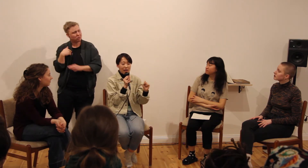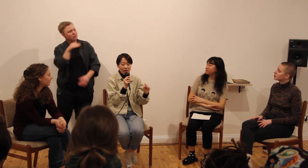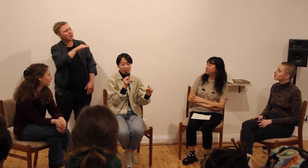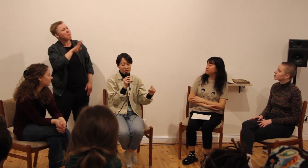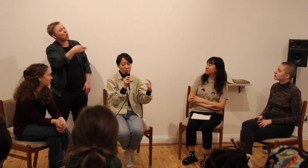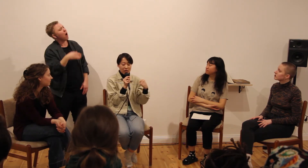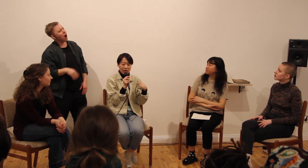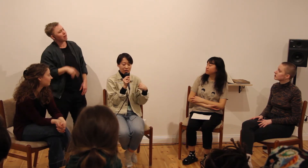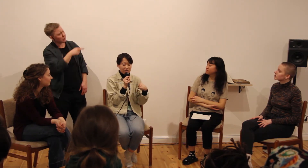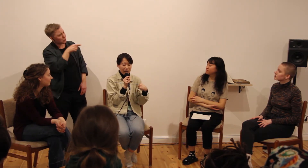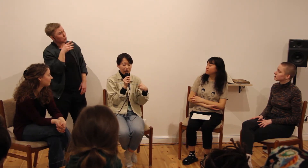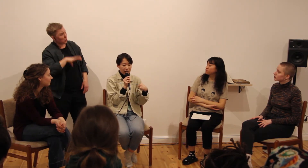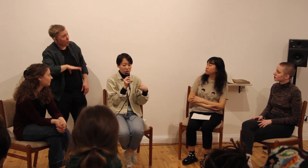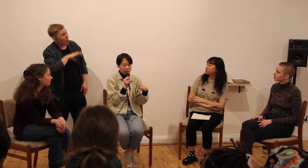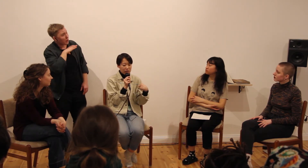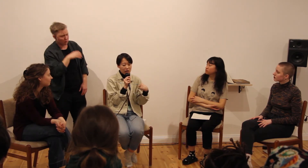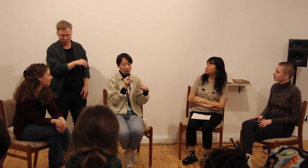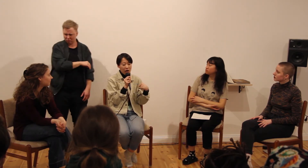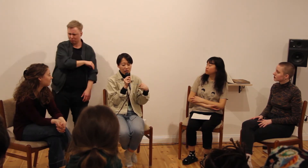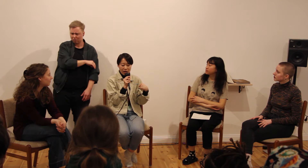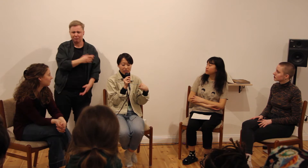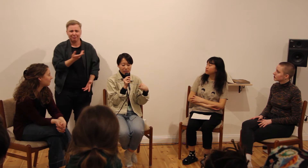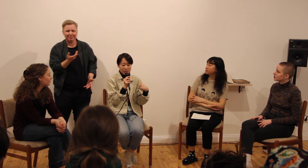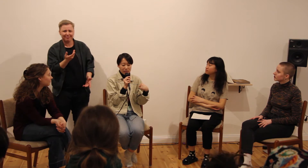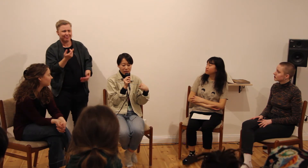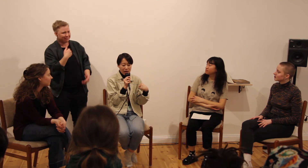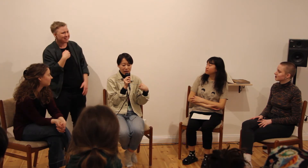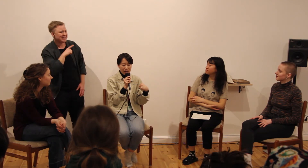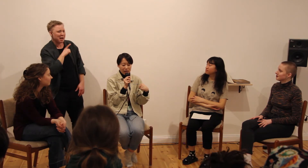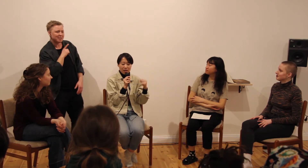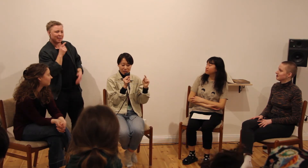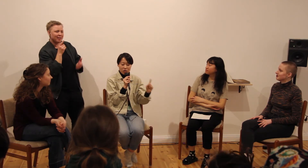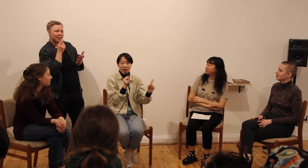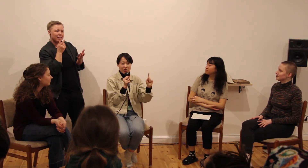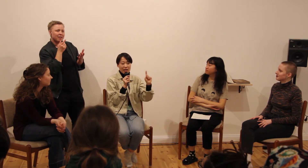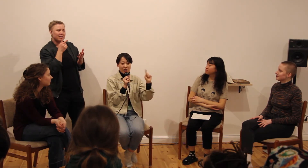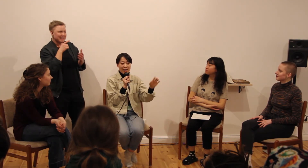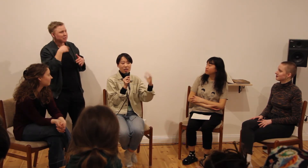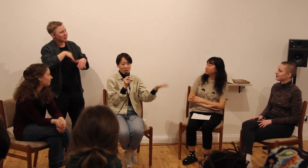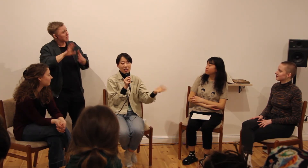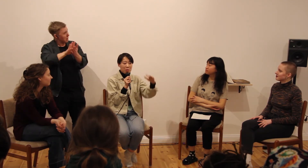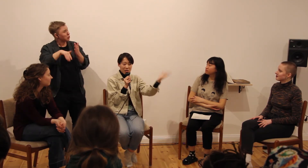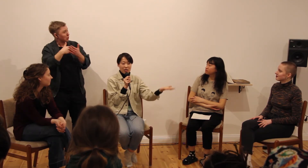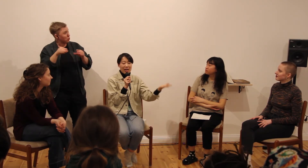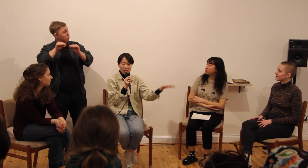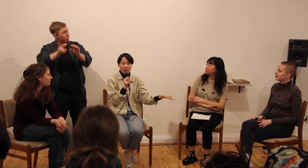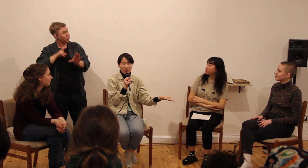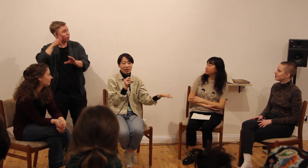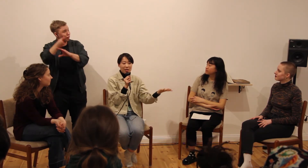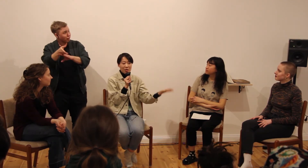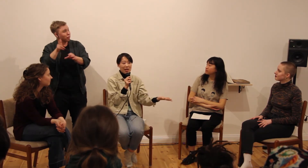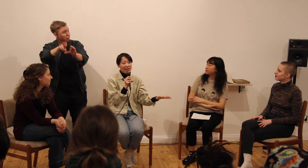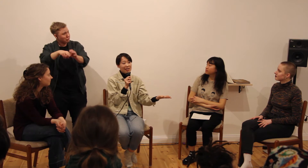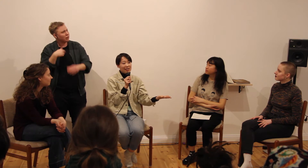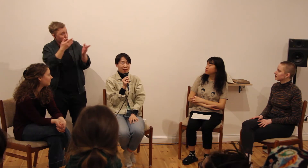"Das habe ich im Kurs für Gebärdensprache gelernt und Leute wie du sind CODA."